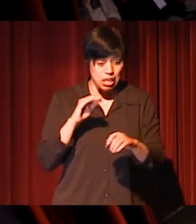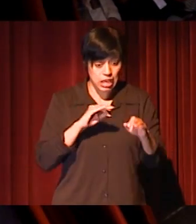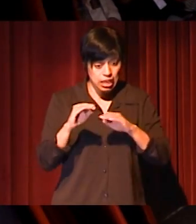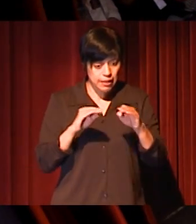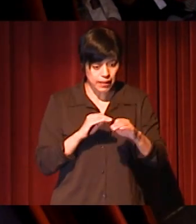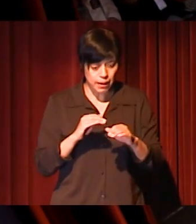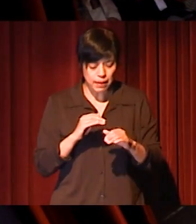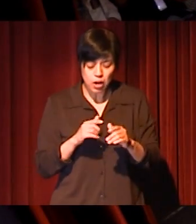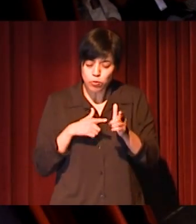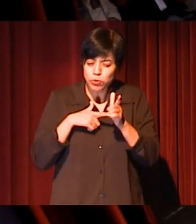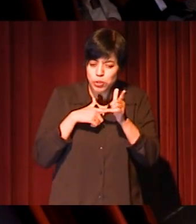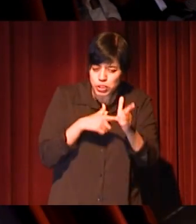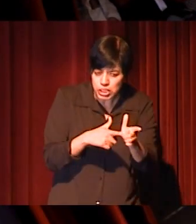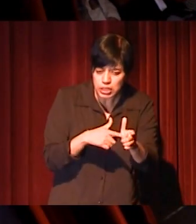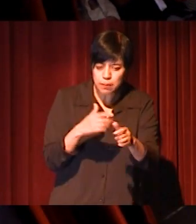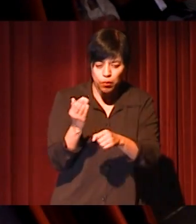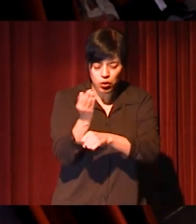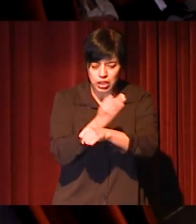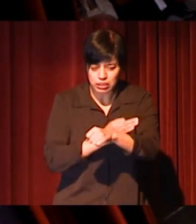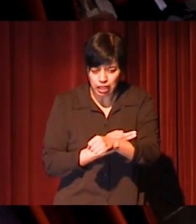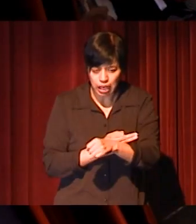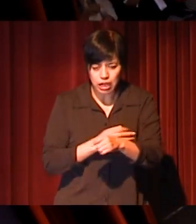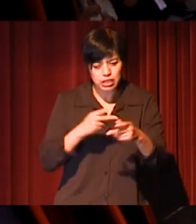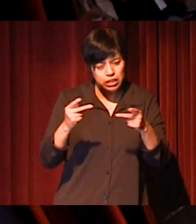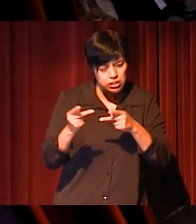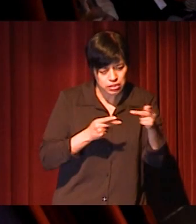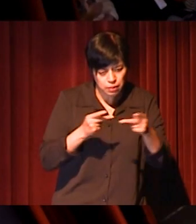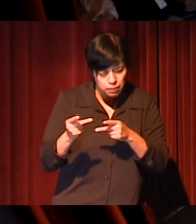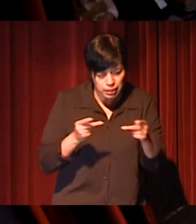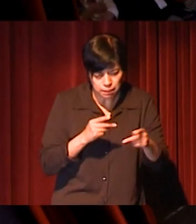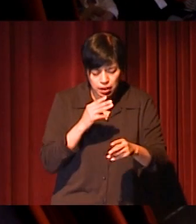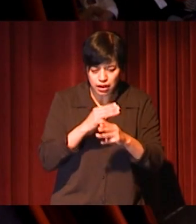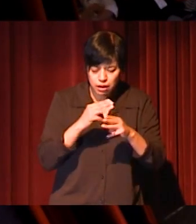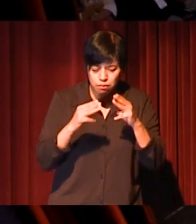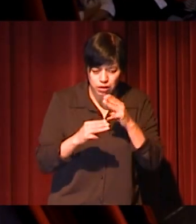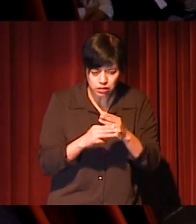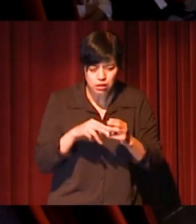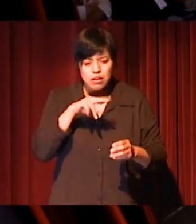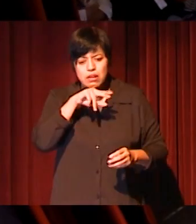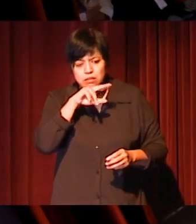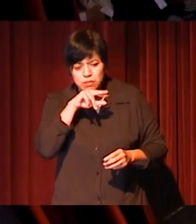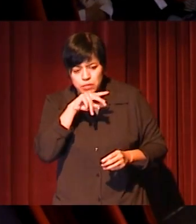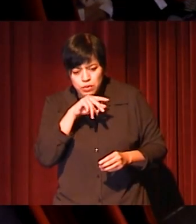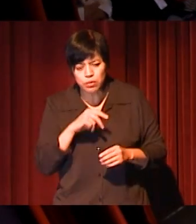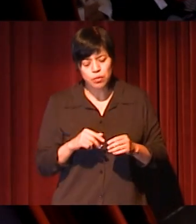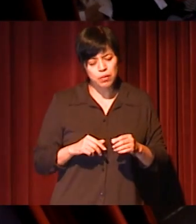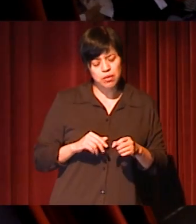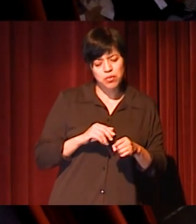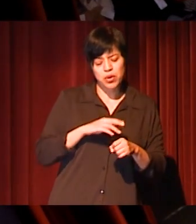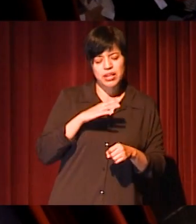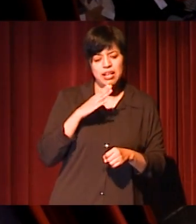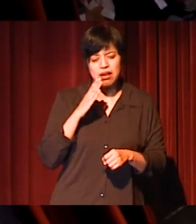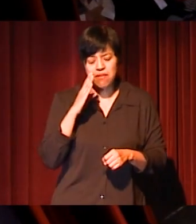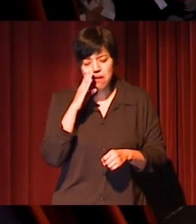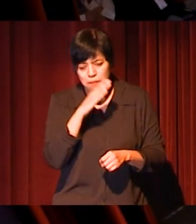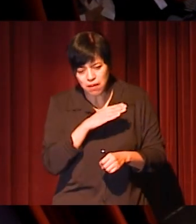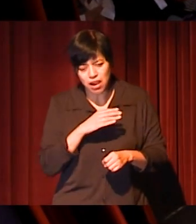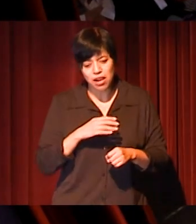por la tarde planeas, preparas material, te preocupas por el que va mal, por la que viste triste,